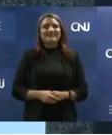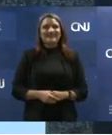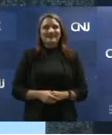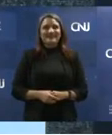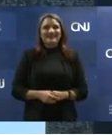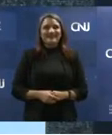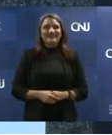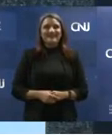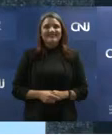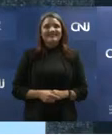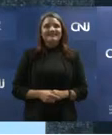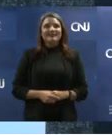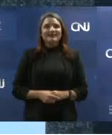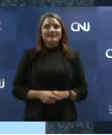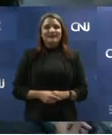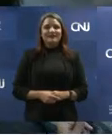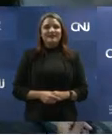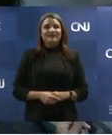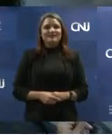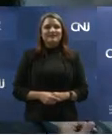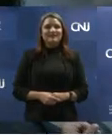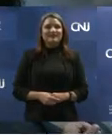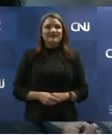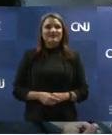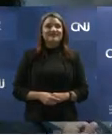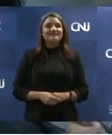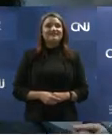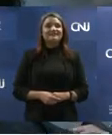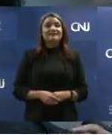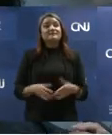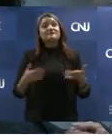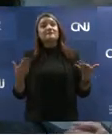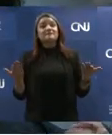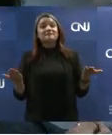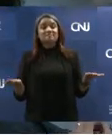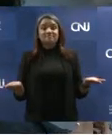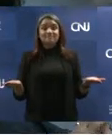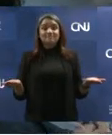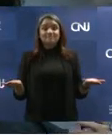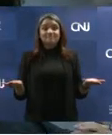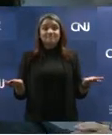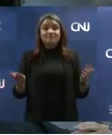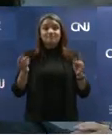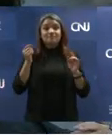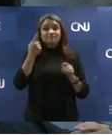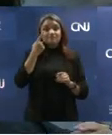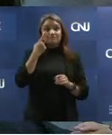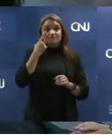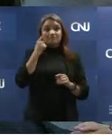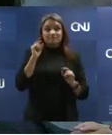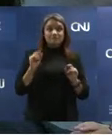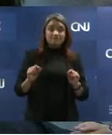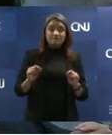aqui eu pergunto se isso é uma reprise do anterior ou a efetiva mente.